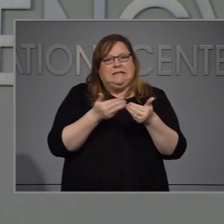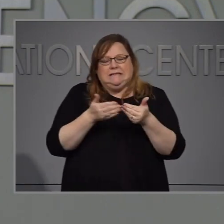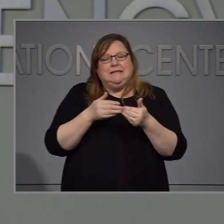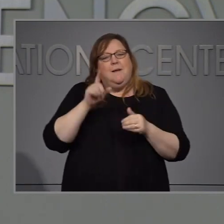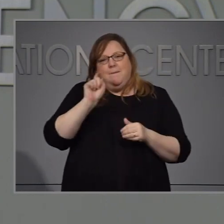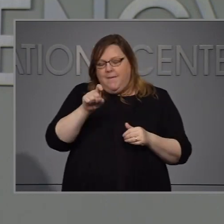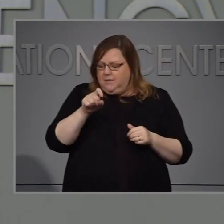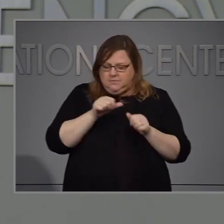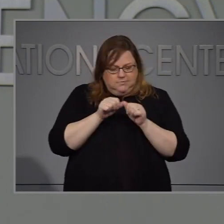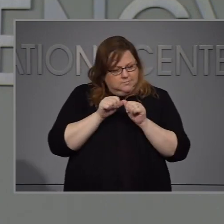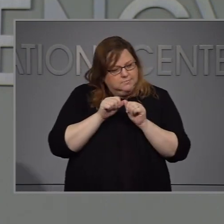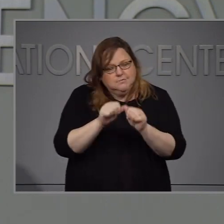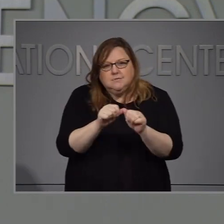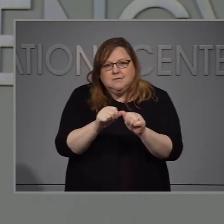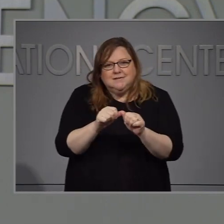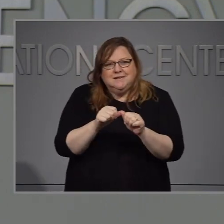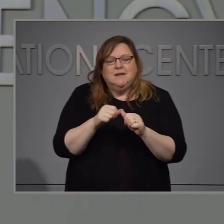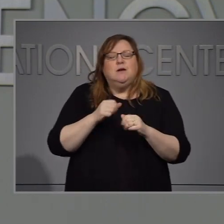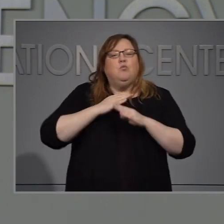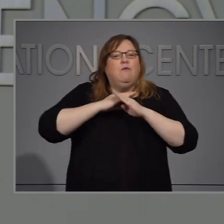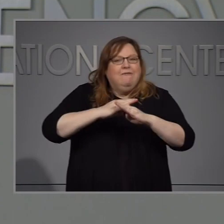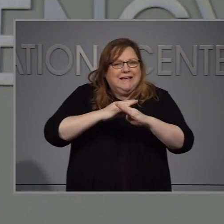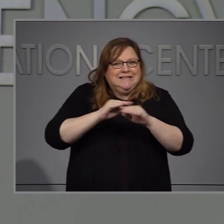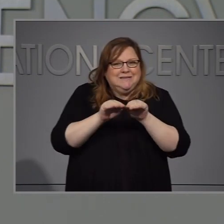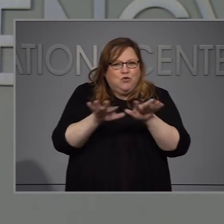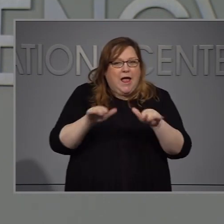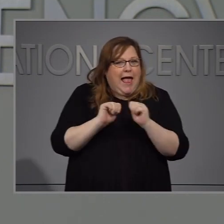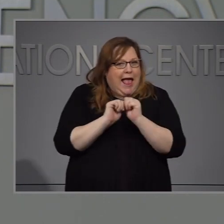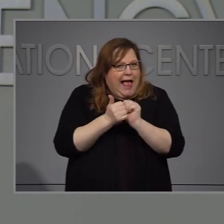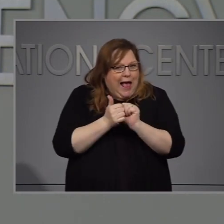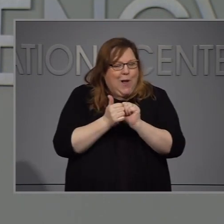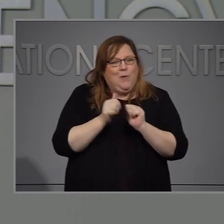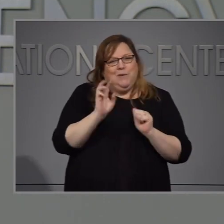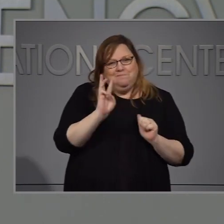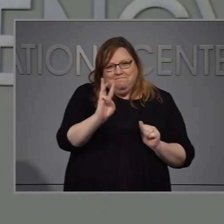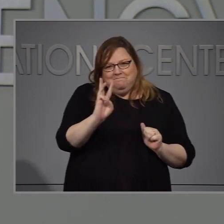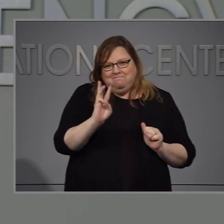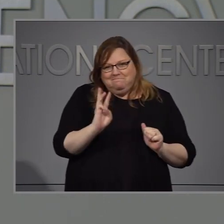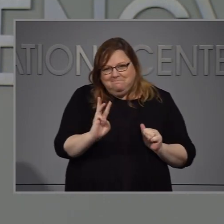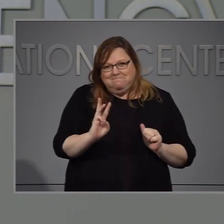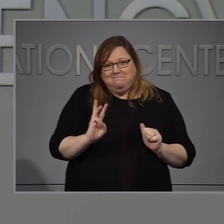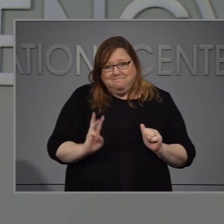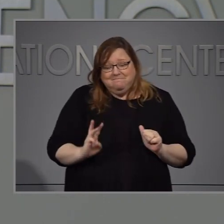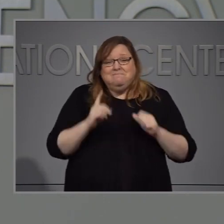cosas que reducen la propagación. Él utiliza.